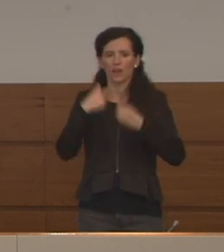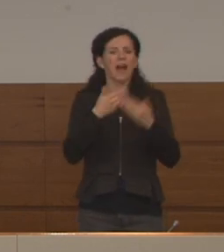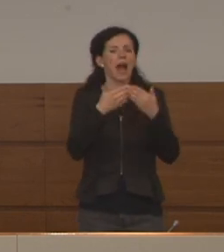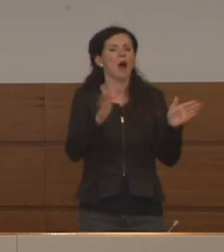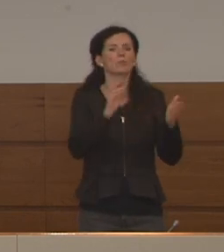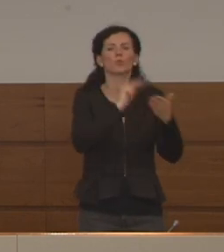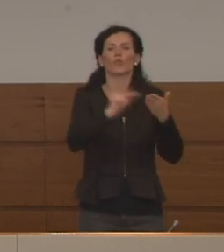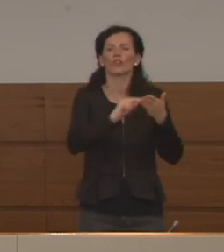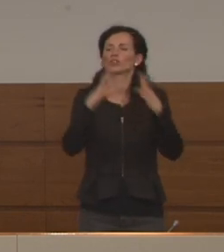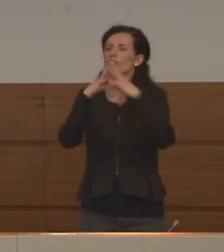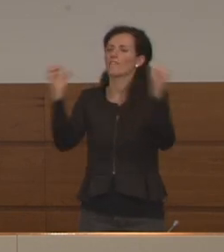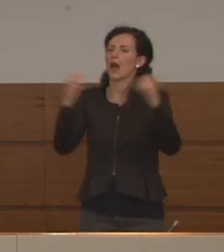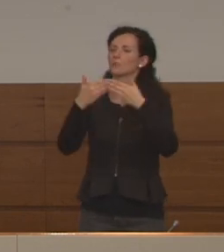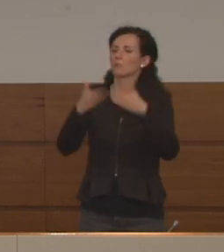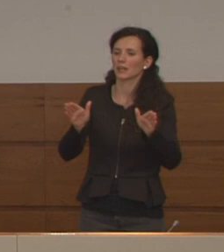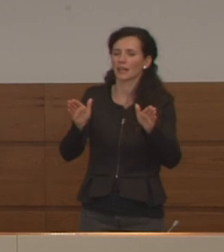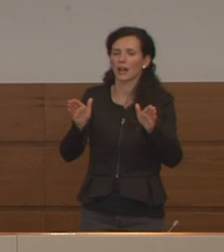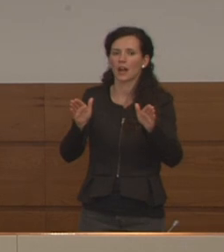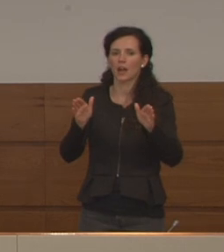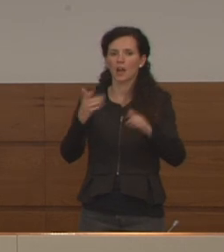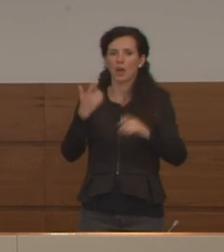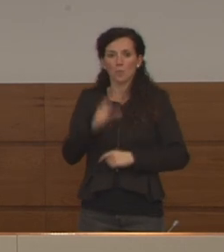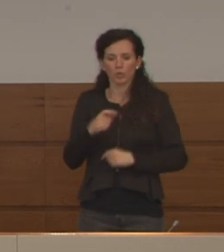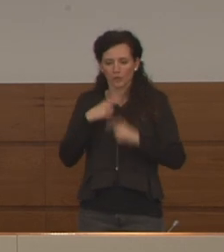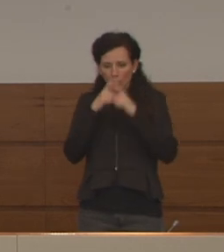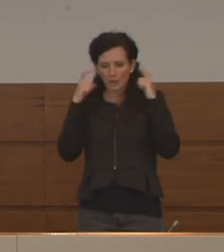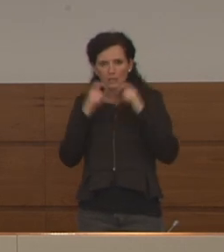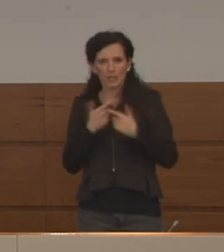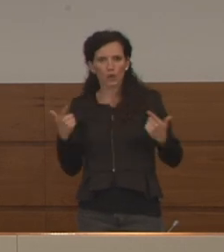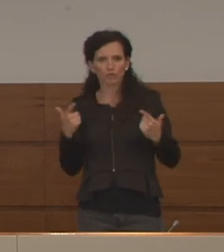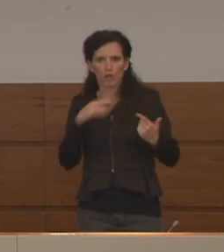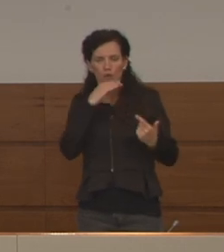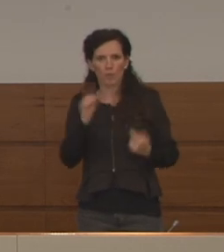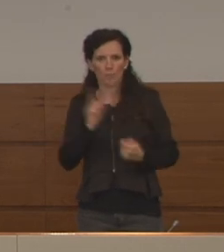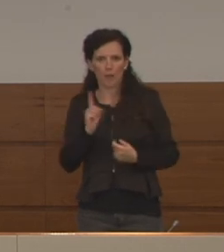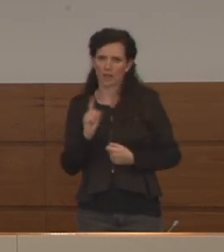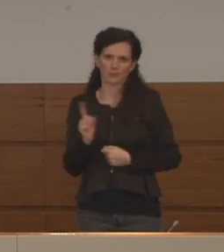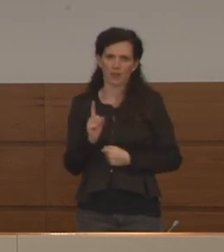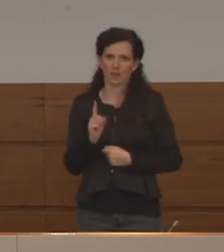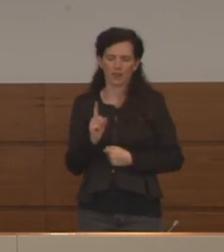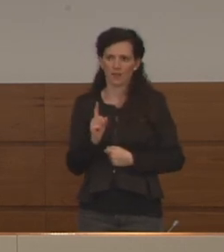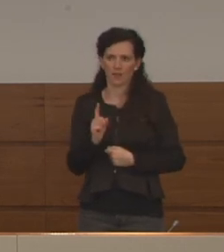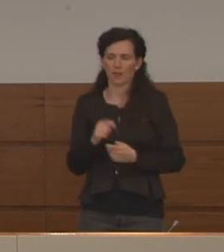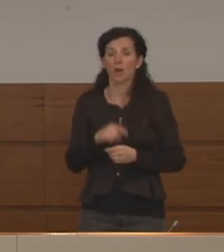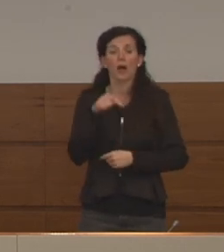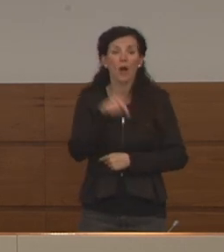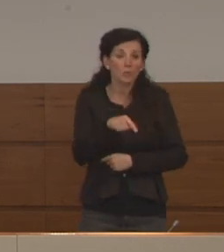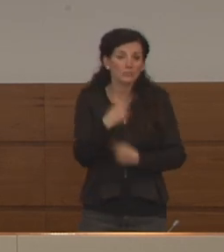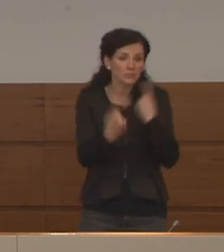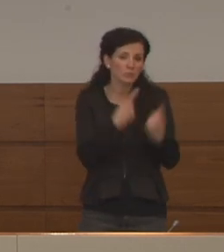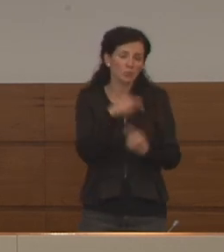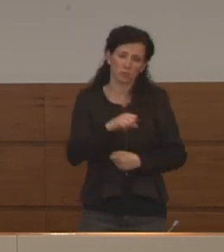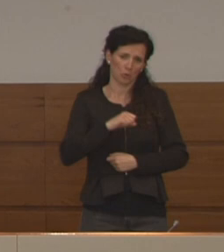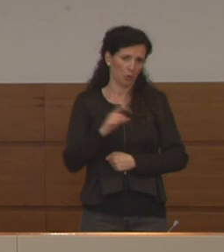fabbriche, eccetera perché non abbiamo mascherine sufficienti, quindi anche questo è. Ma non credo che sia questo il caso. Io credo che